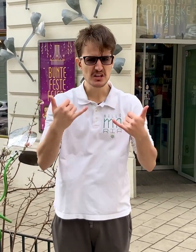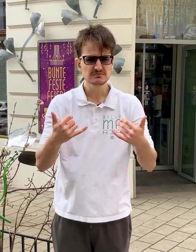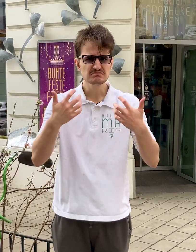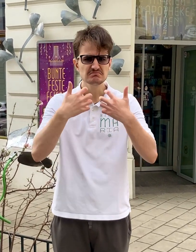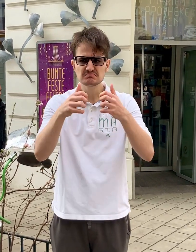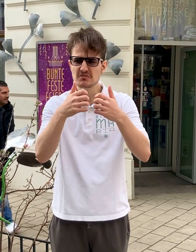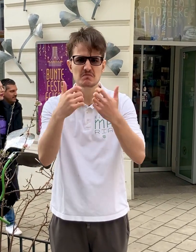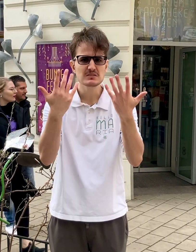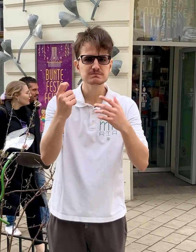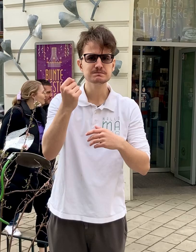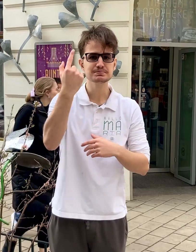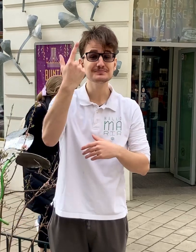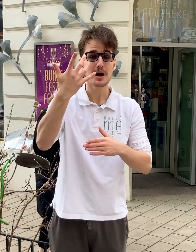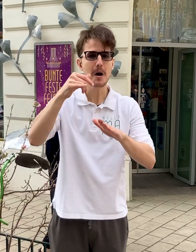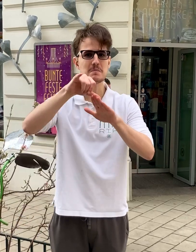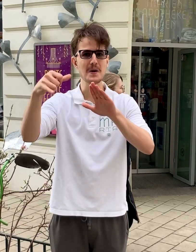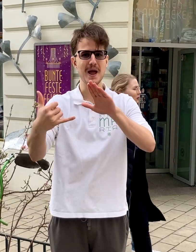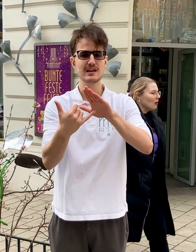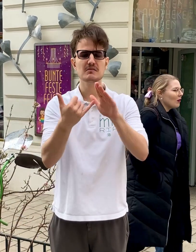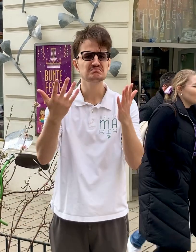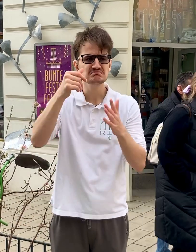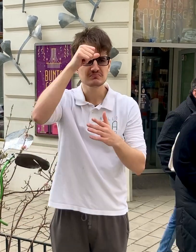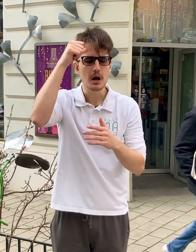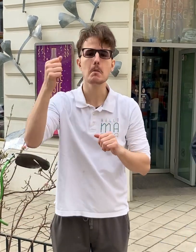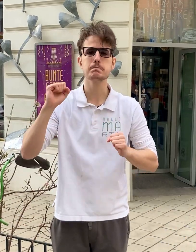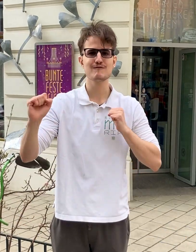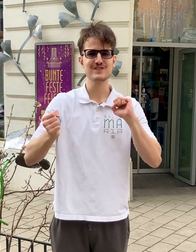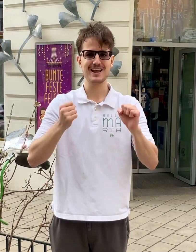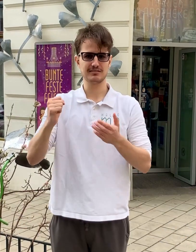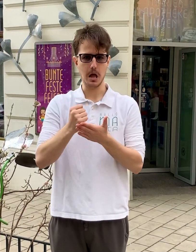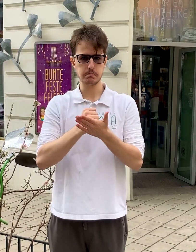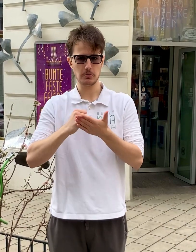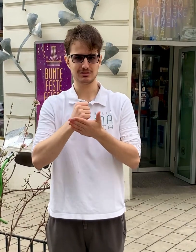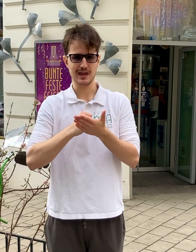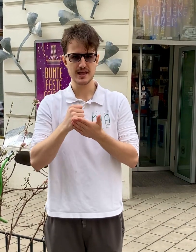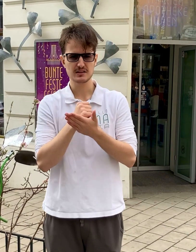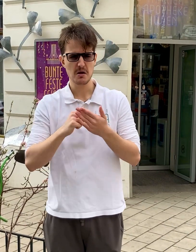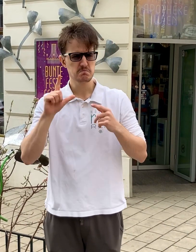Ich möchte euch heute das neue Projekt "Bewegte Apotheke" vorstellen.